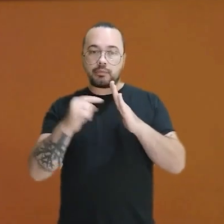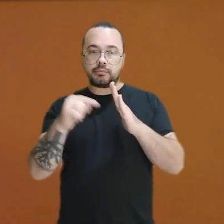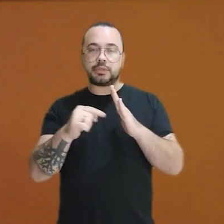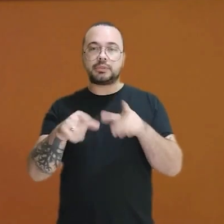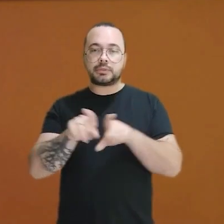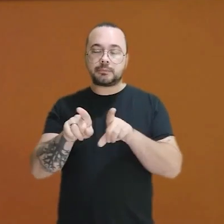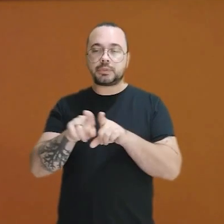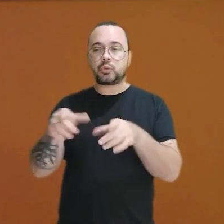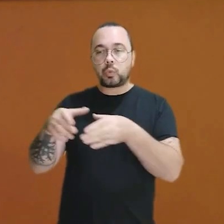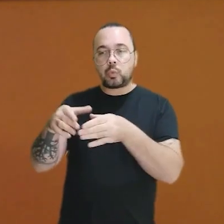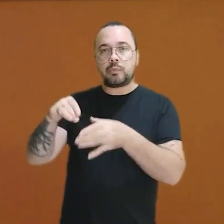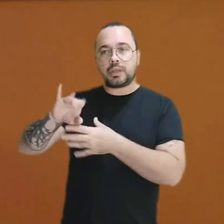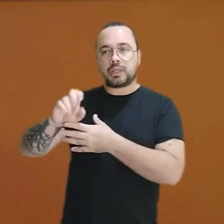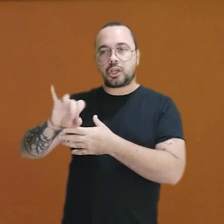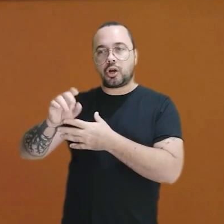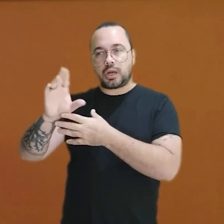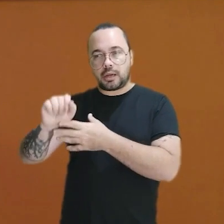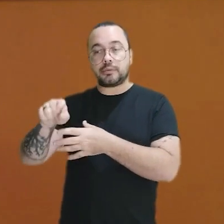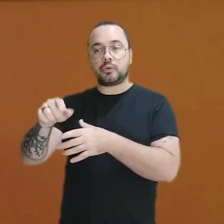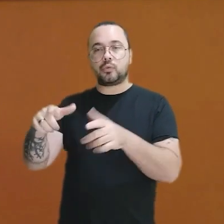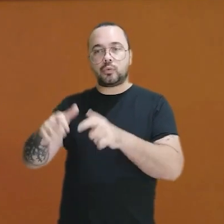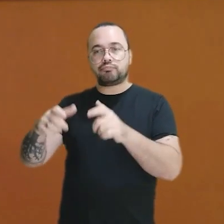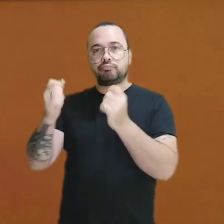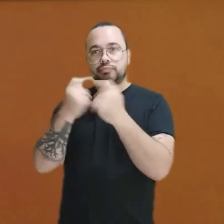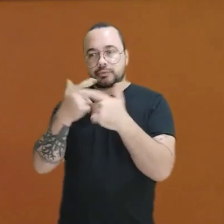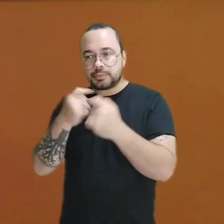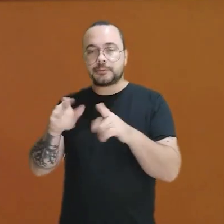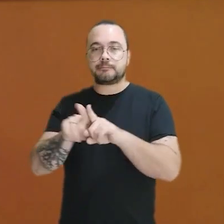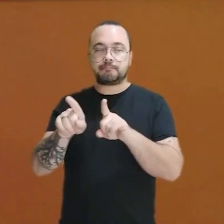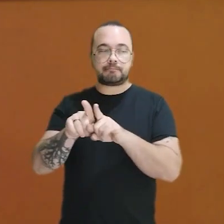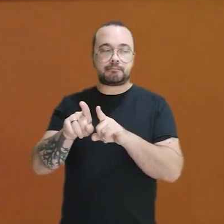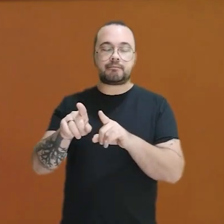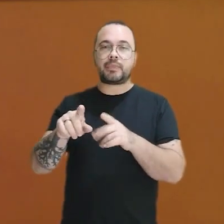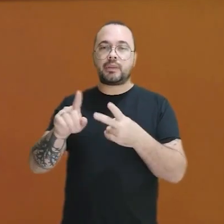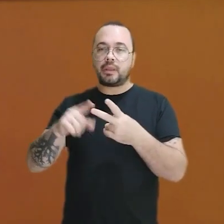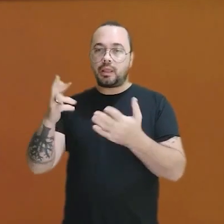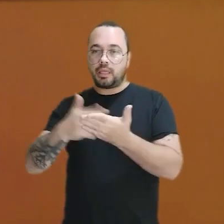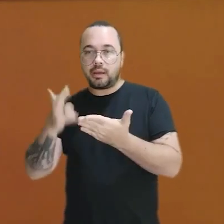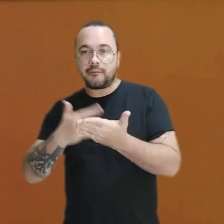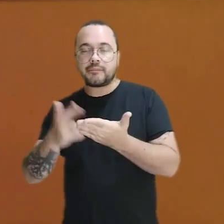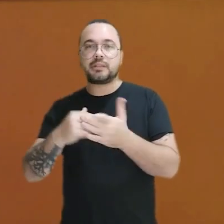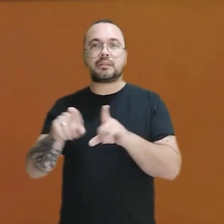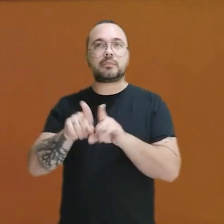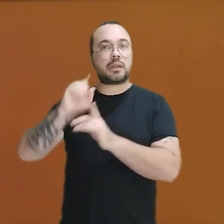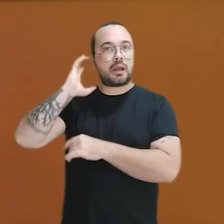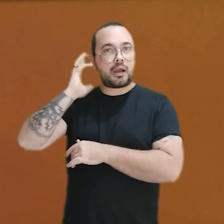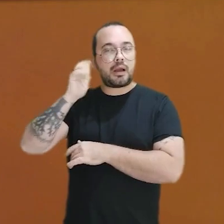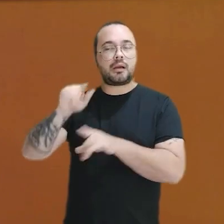tem várias ramificações. Então tem a banca, tem o rádio, tem a "Minhocazine", tem a sua produtora também de...